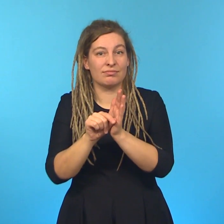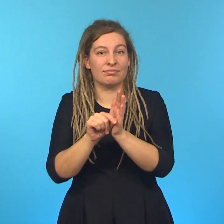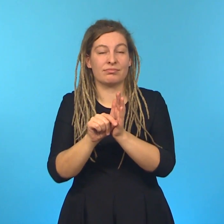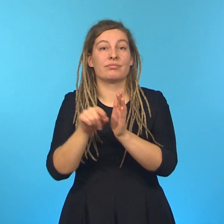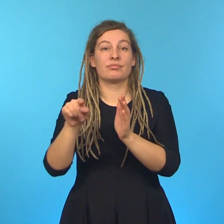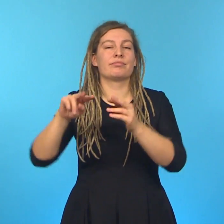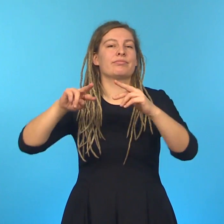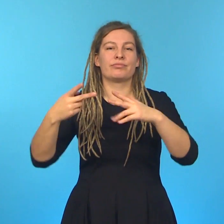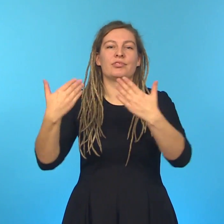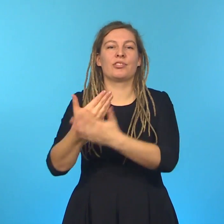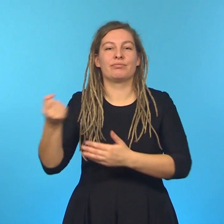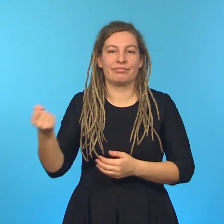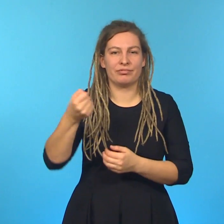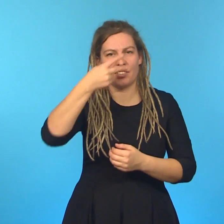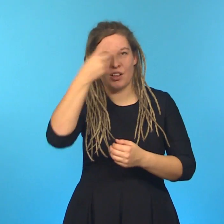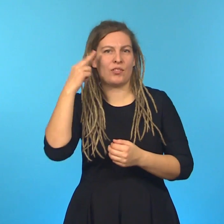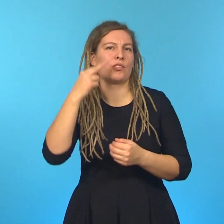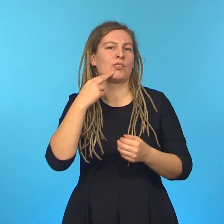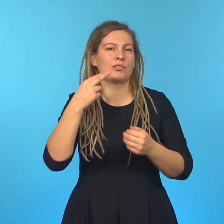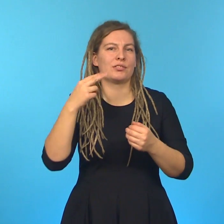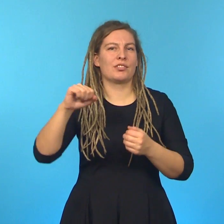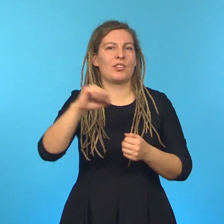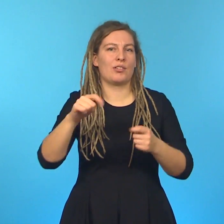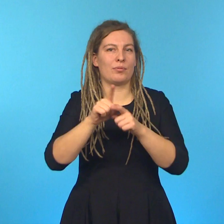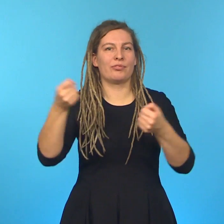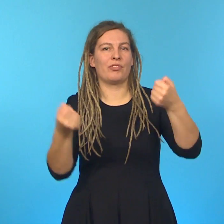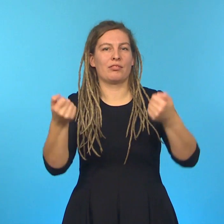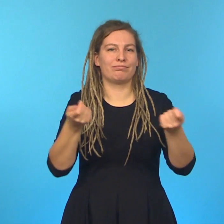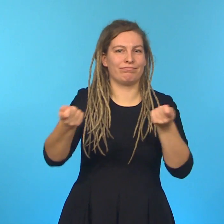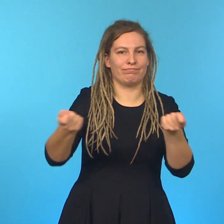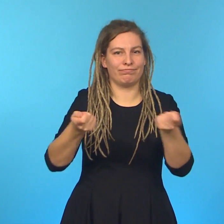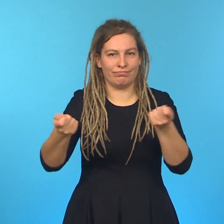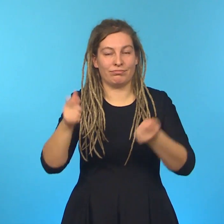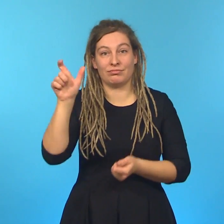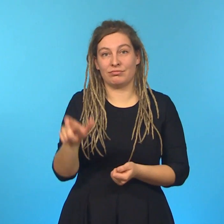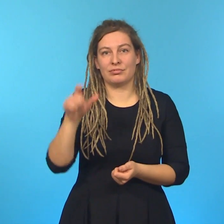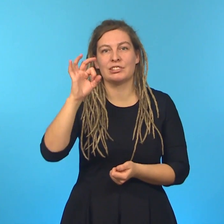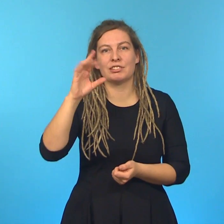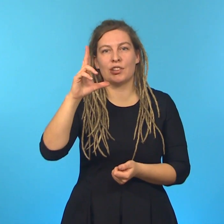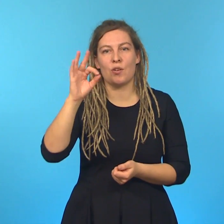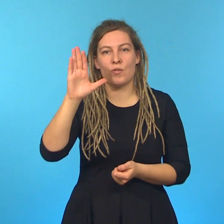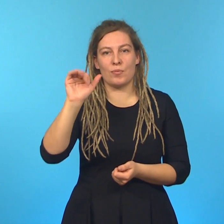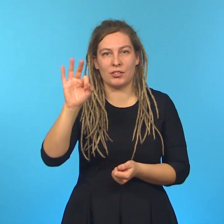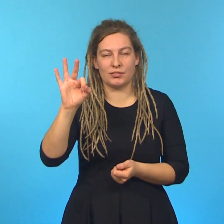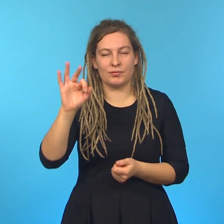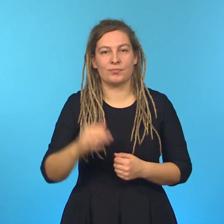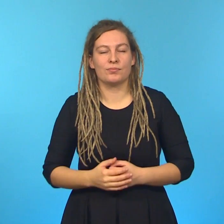prie Lietuvos kurčiųjų draugijos vairo stojo V. Skobas.